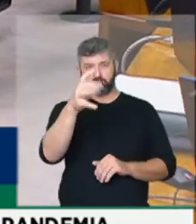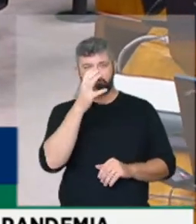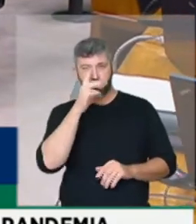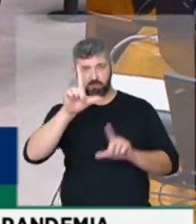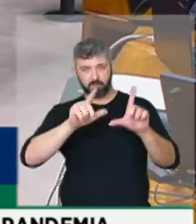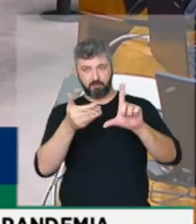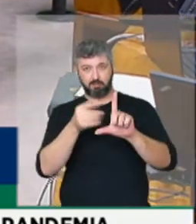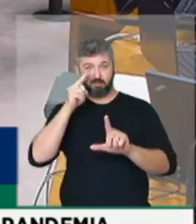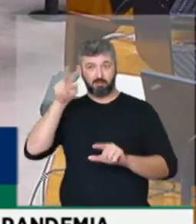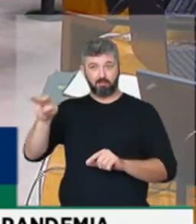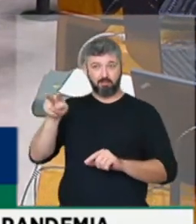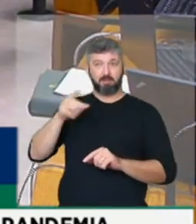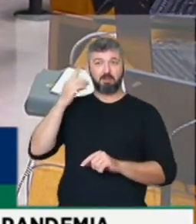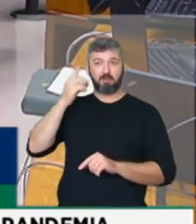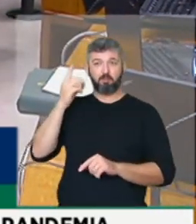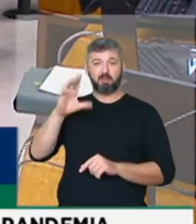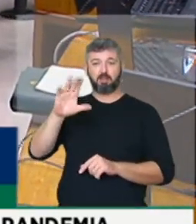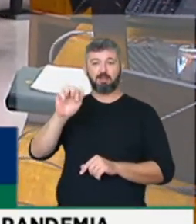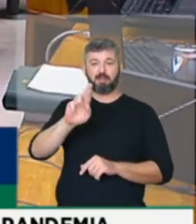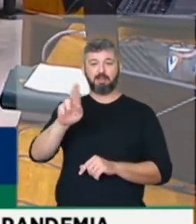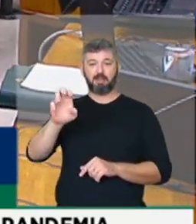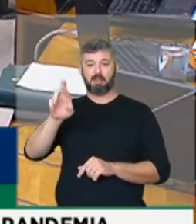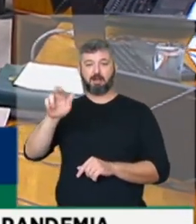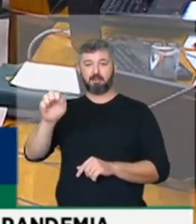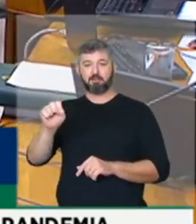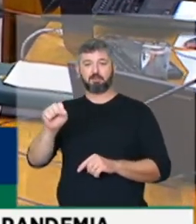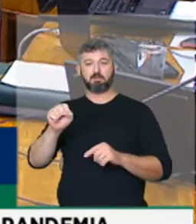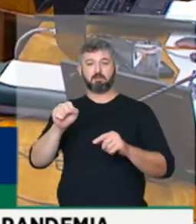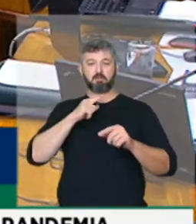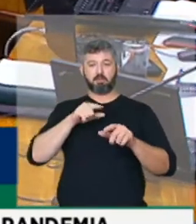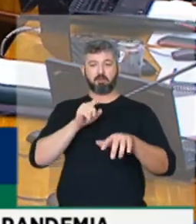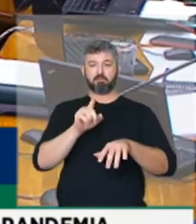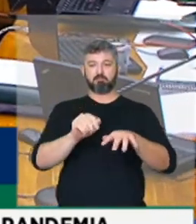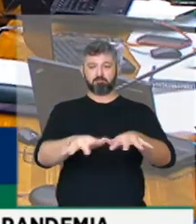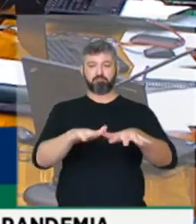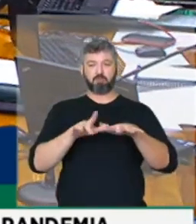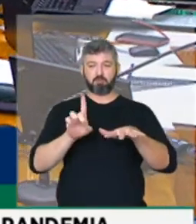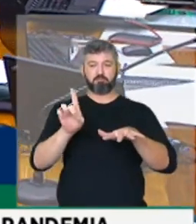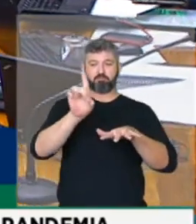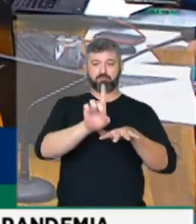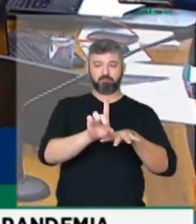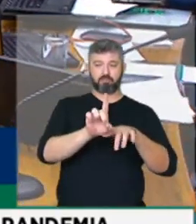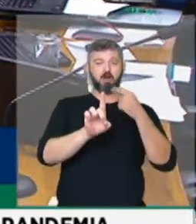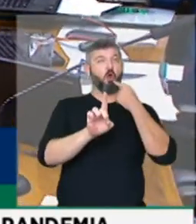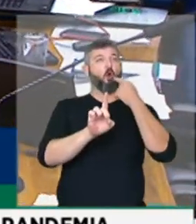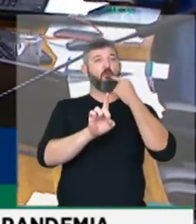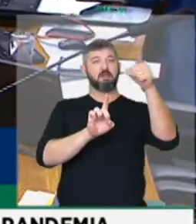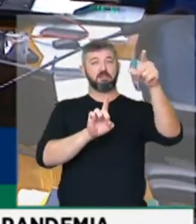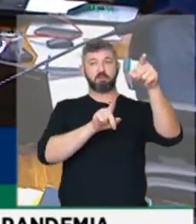OBSERVA QUE O DEPUTADO FELIPE CARRERAS... ESTÁ ... NO PLENÁRIO CONVERSANDO COM O PRESIDENTE DA CÂMARA, DEPUTADO ARTHUR LIRA DO